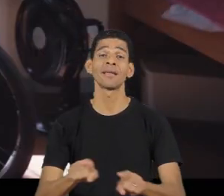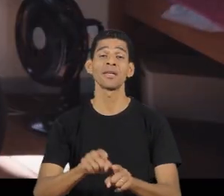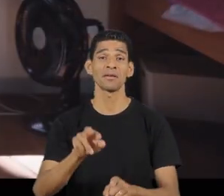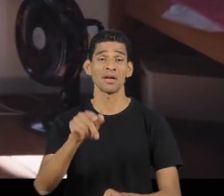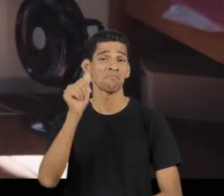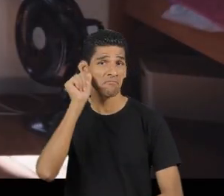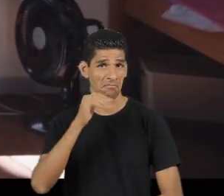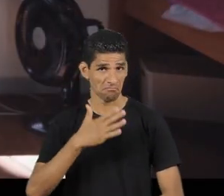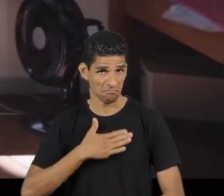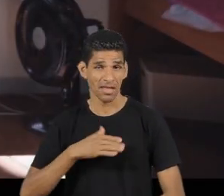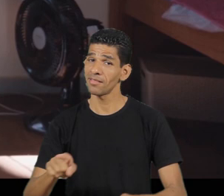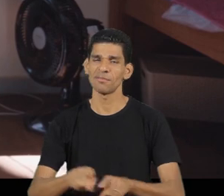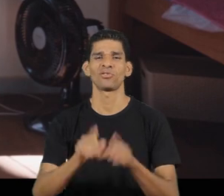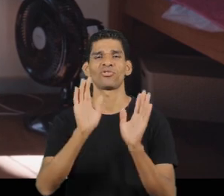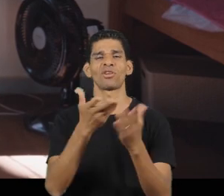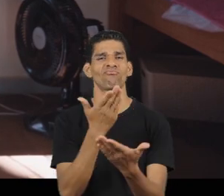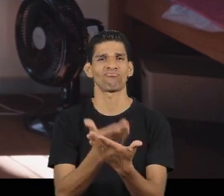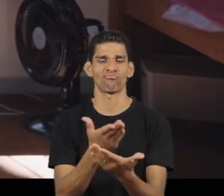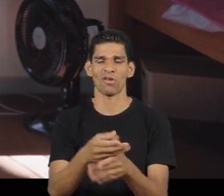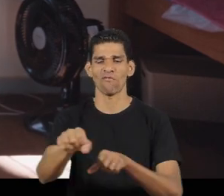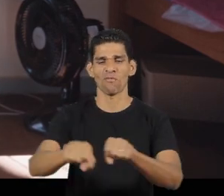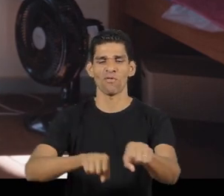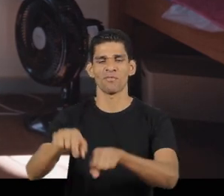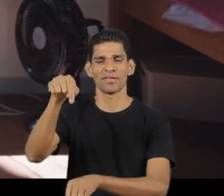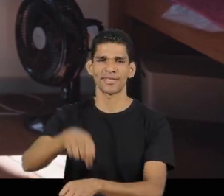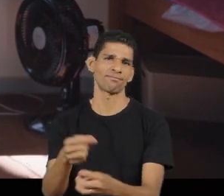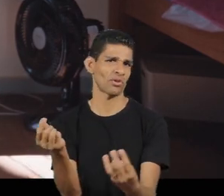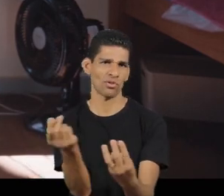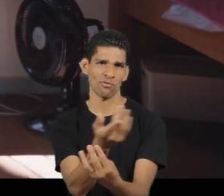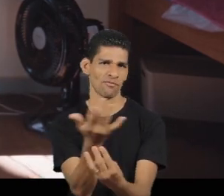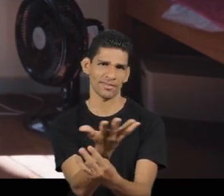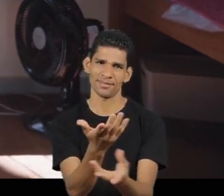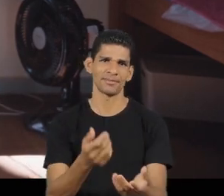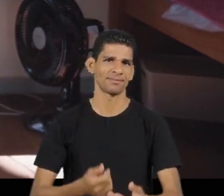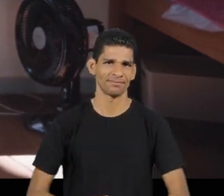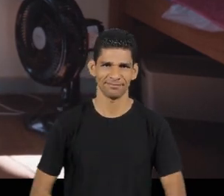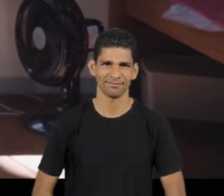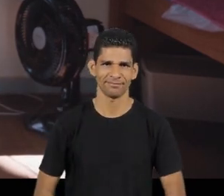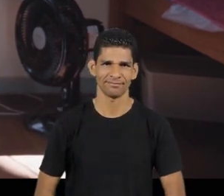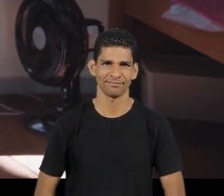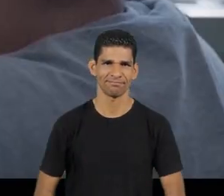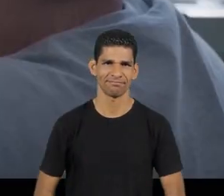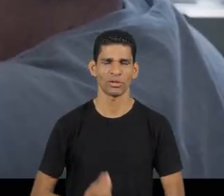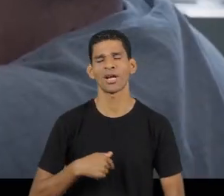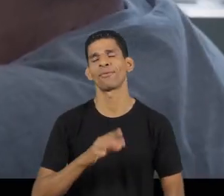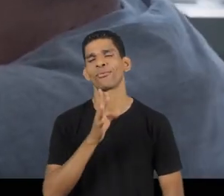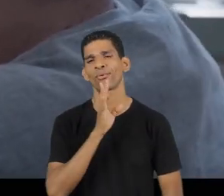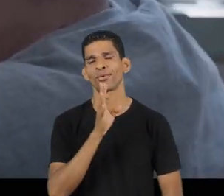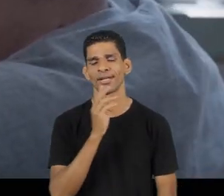irmãs todas são formadas já na UFSM, então eu tinha